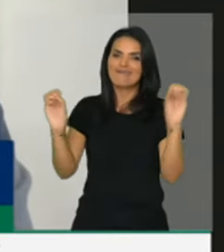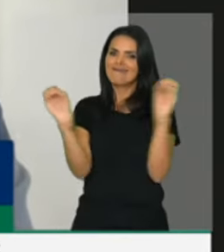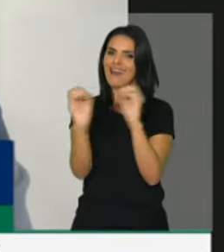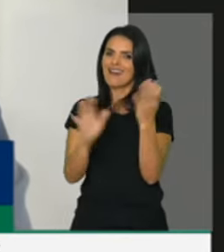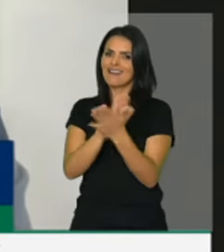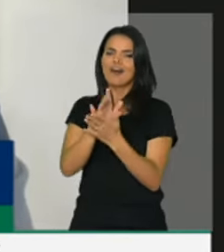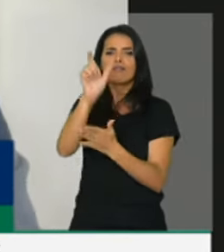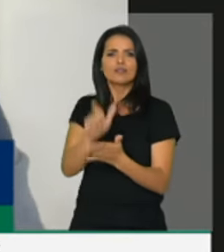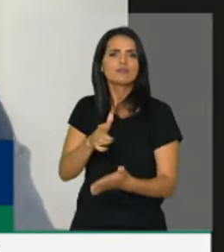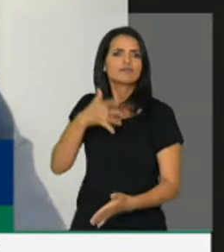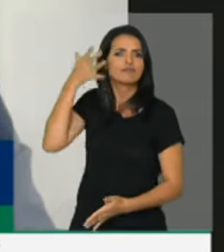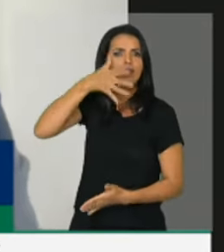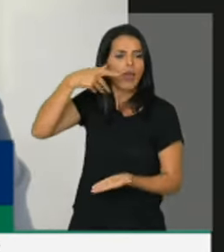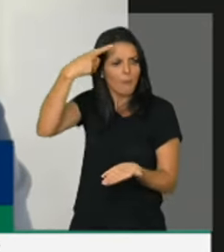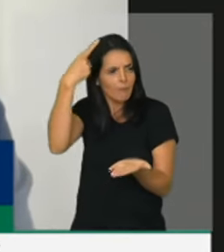NÓS PRECISAMOS CAMINHAR PELO PACTO PELA VIDA TEM MUITA